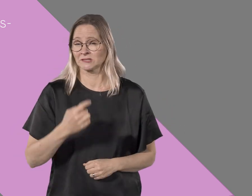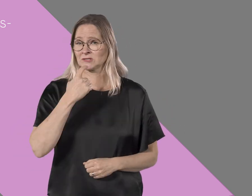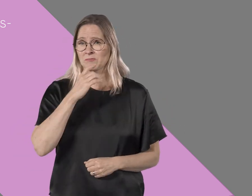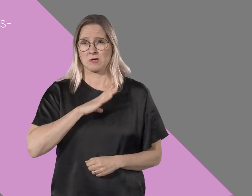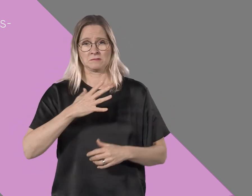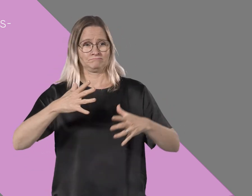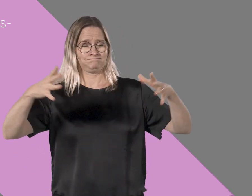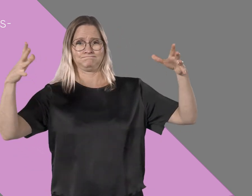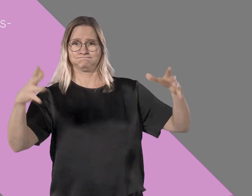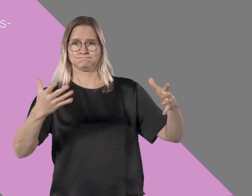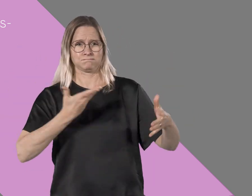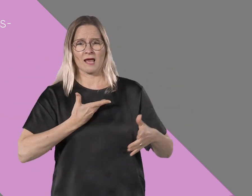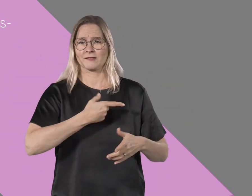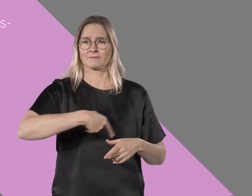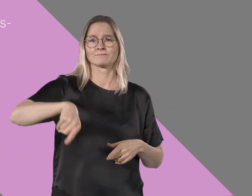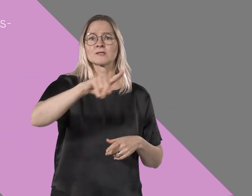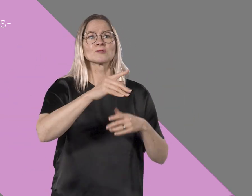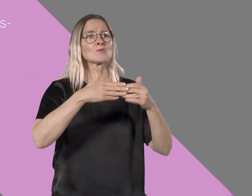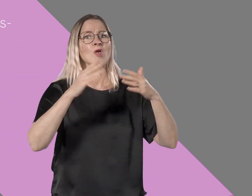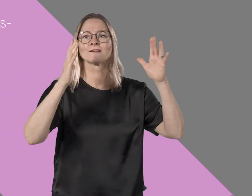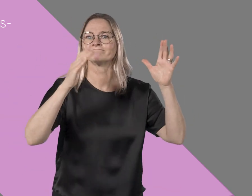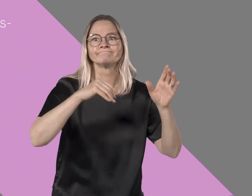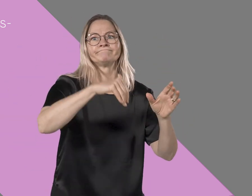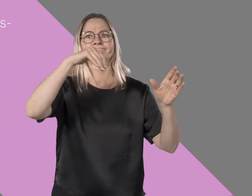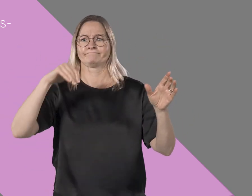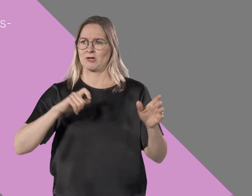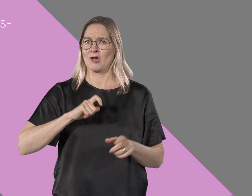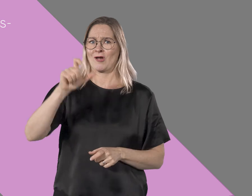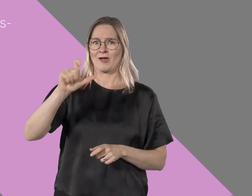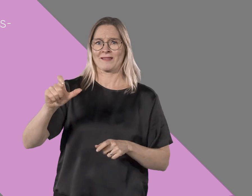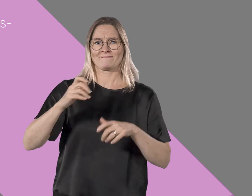Suomessa on suuri määrä tahtomattaan työelämän ulkopuolella olevia -